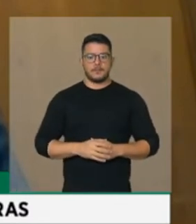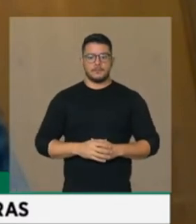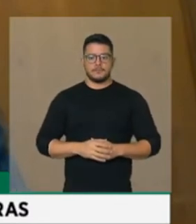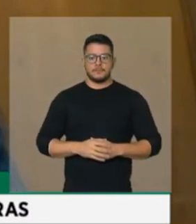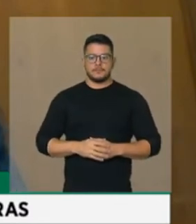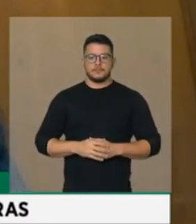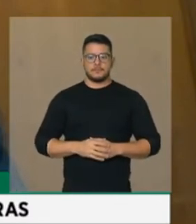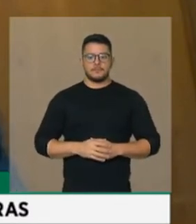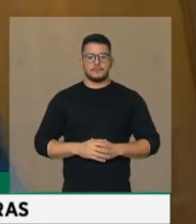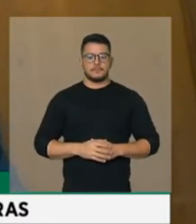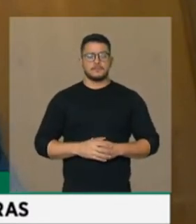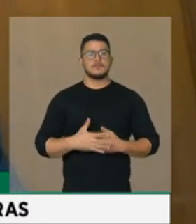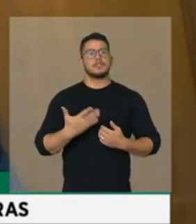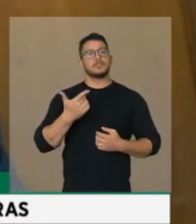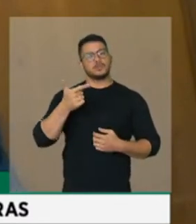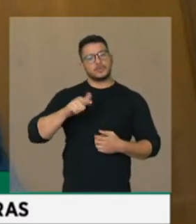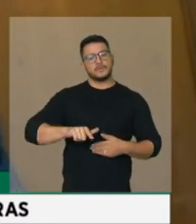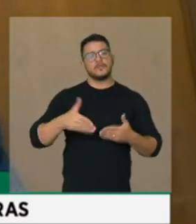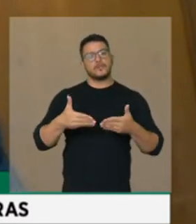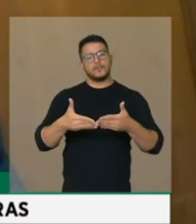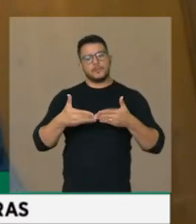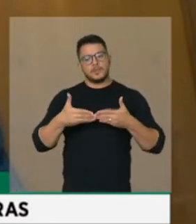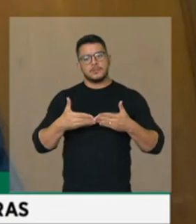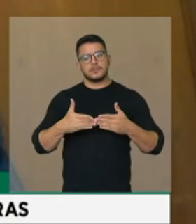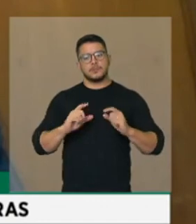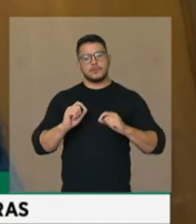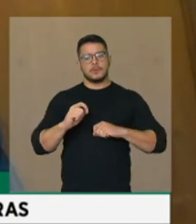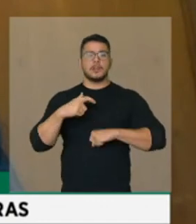DETERMINA A NOSSA CONSTITUIÇÃO FEDERAL. É UMA OBRIGAÇÃO. E ISSO NÃO ESTÁ SENDO SEGUIDO. POR ISSO QUE A